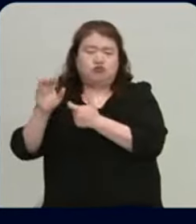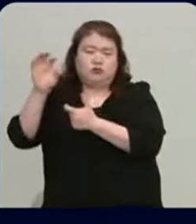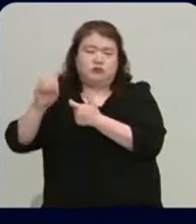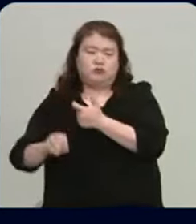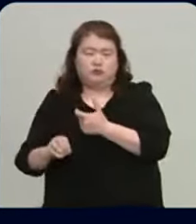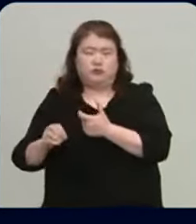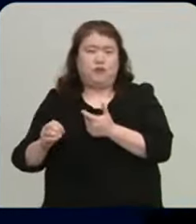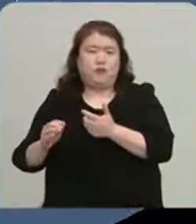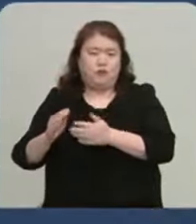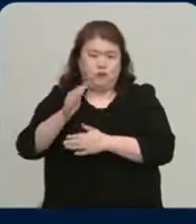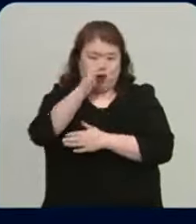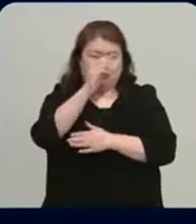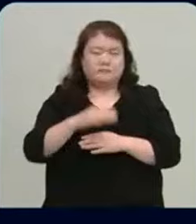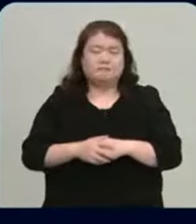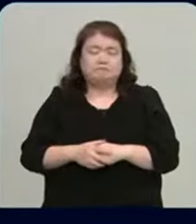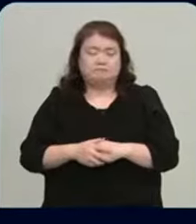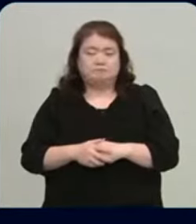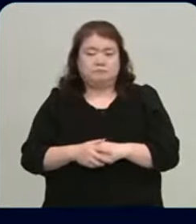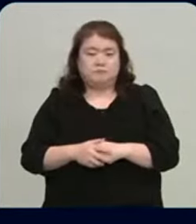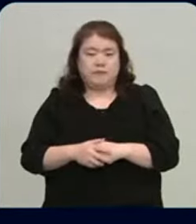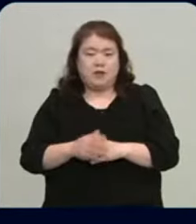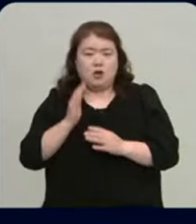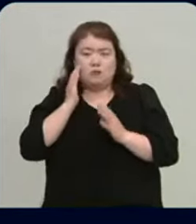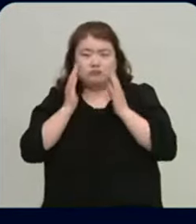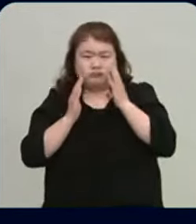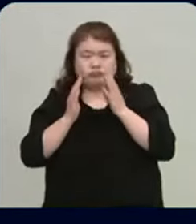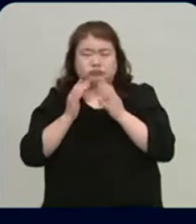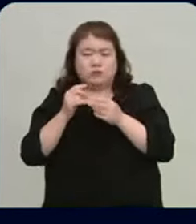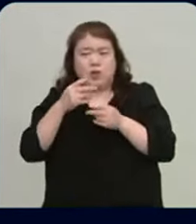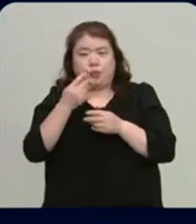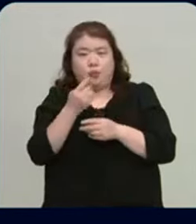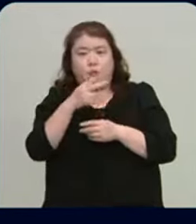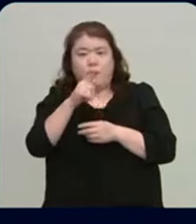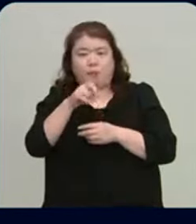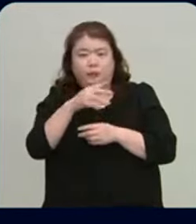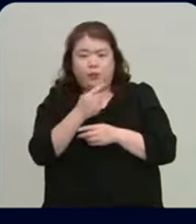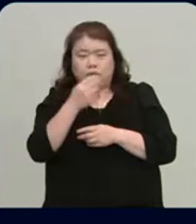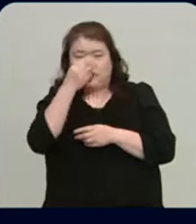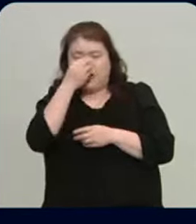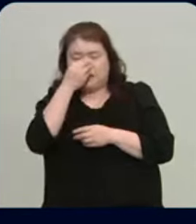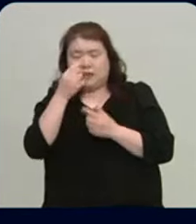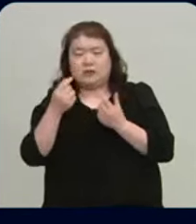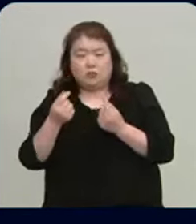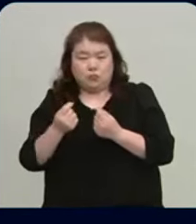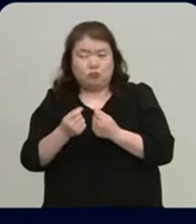했습니다. 과채도 상황은 비슷한데 딸기와 토마토 가격은 지난해 이맘때보다